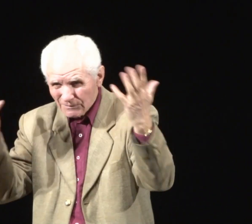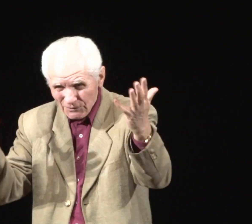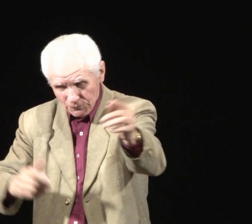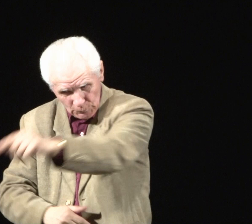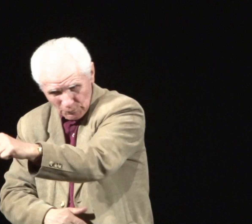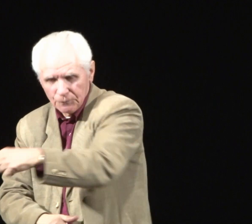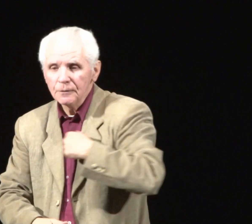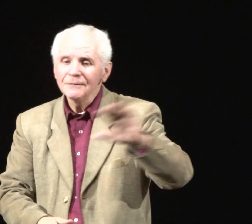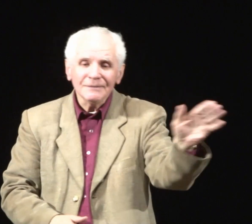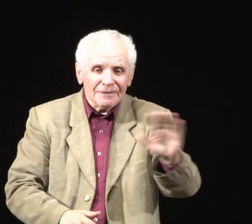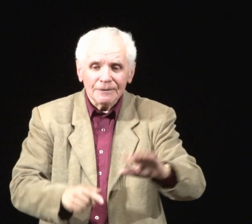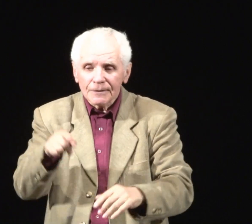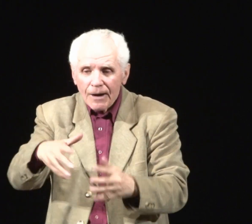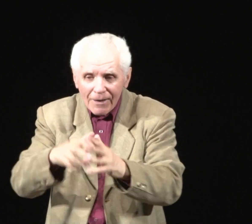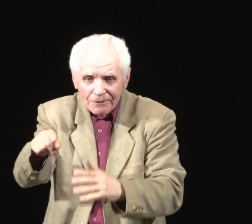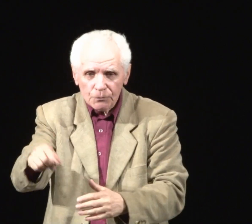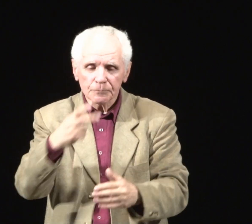Но я настаивал на своем, попросил посмотреть мое заявление